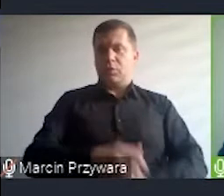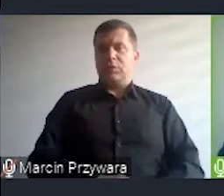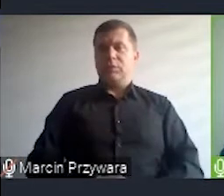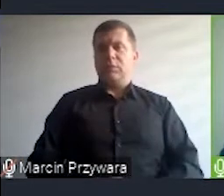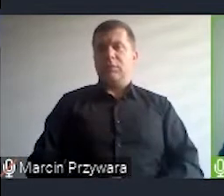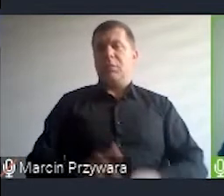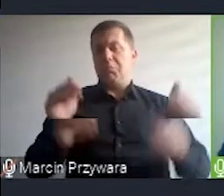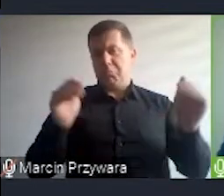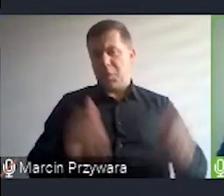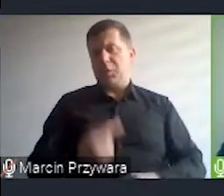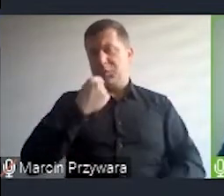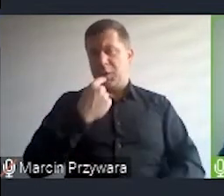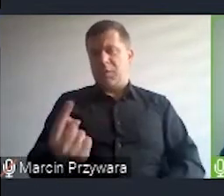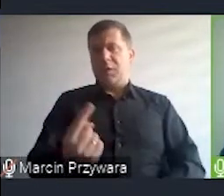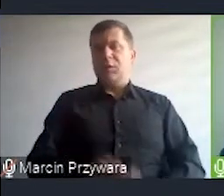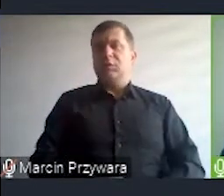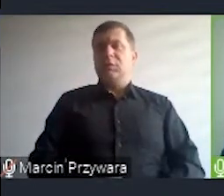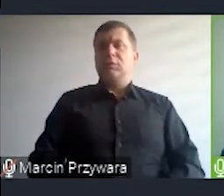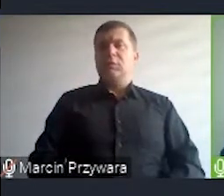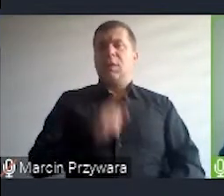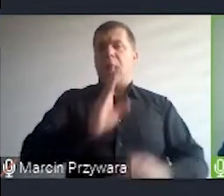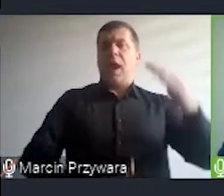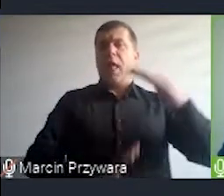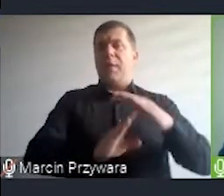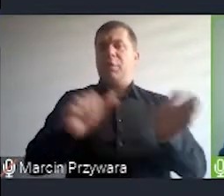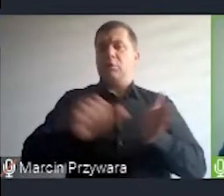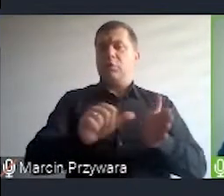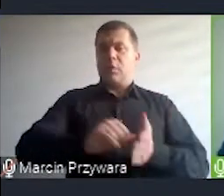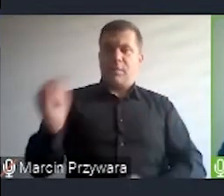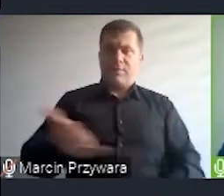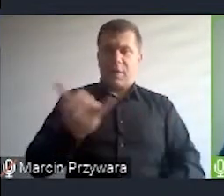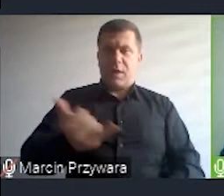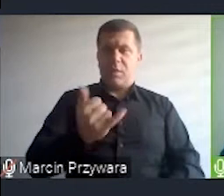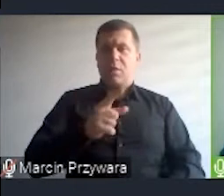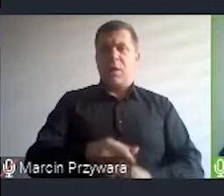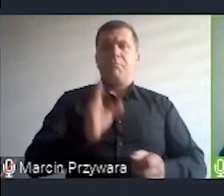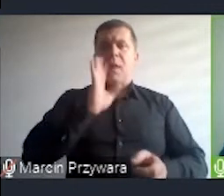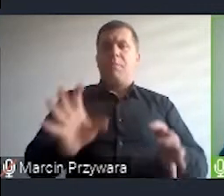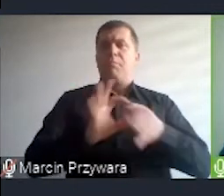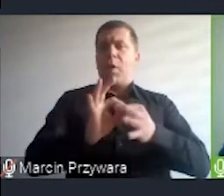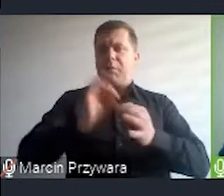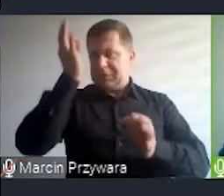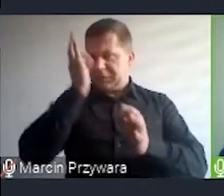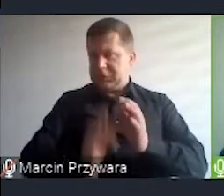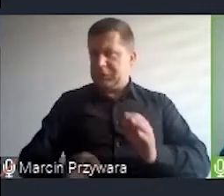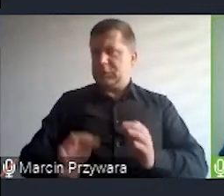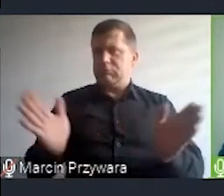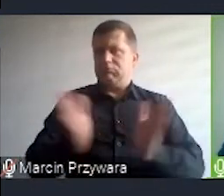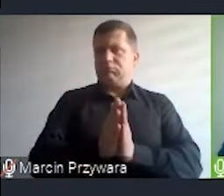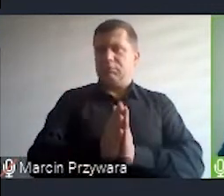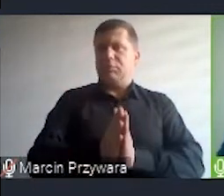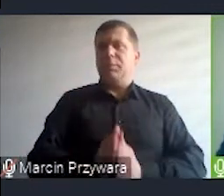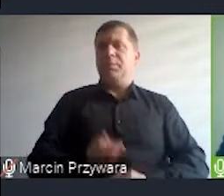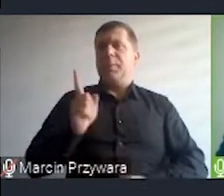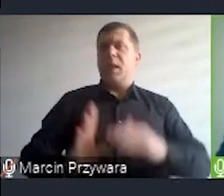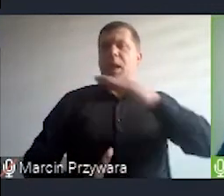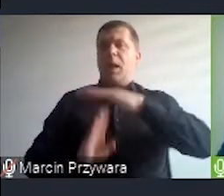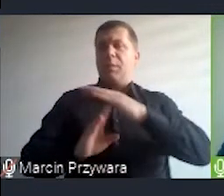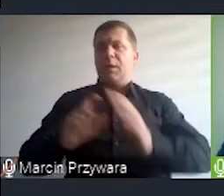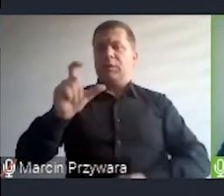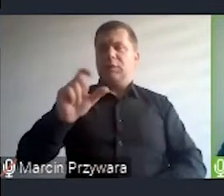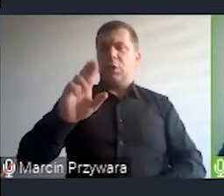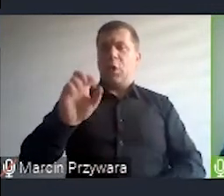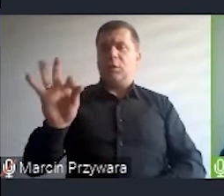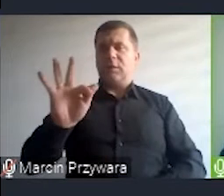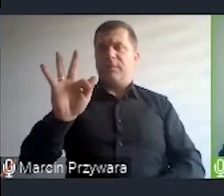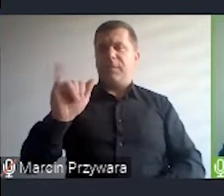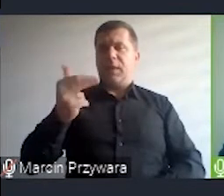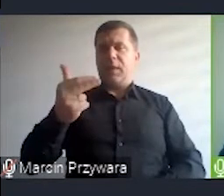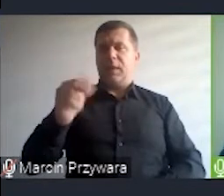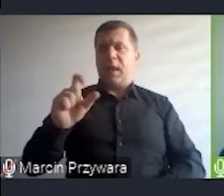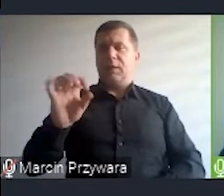Mogę Państwu powiedzieć, że ten limit środków trwałych jest powiązany ściśle z limitem cross-financingu.